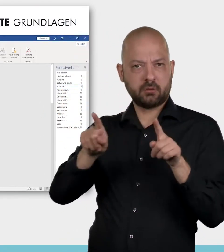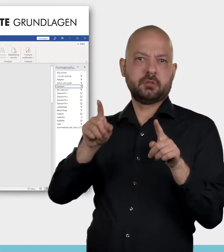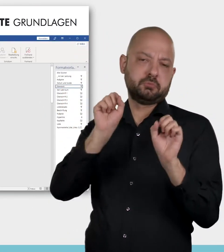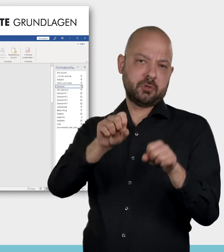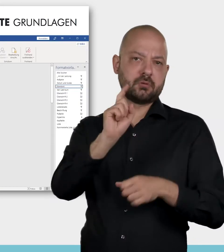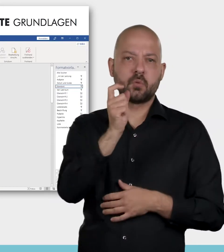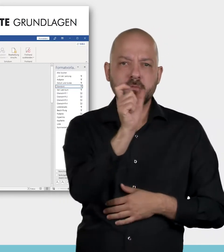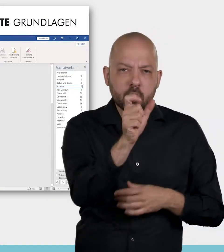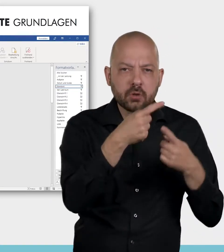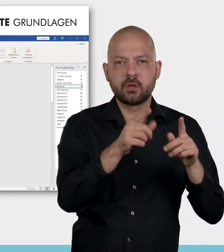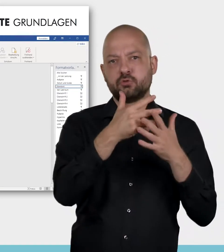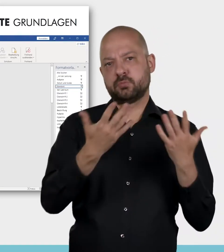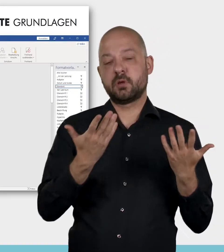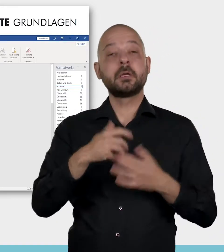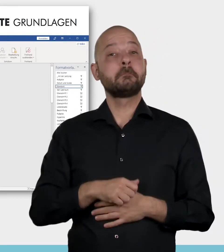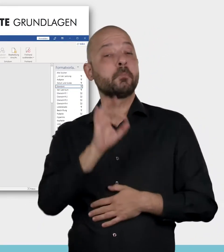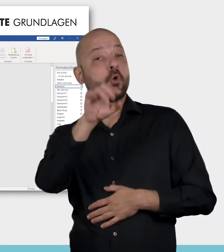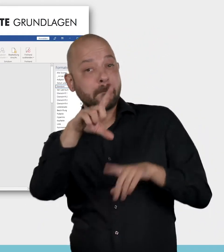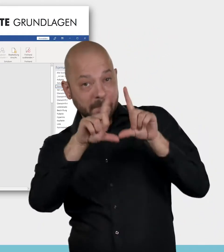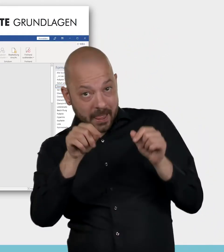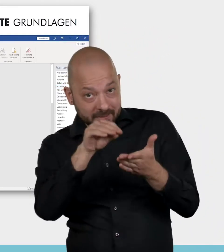benötigen diese einen sogenannten Alternativtext,